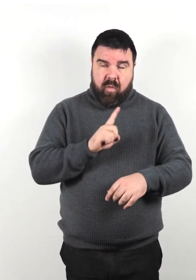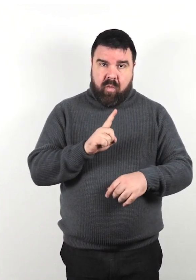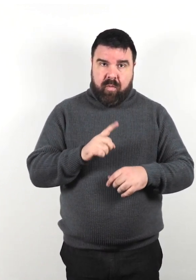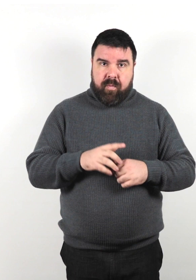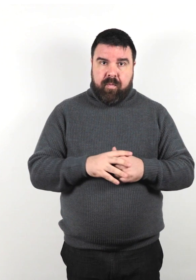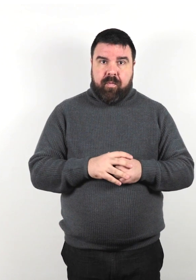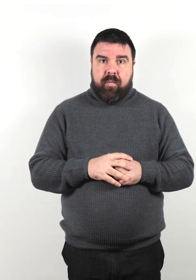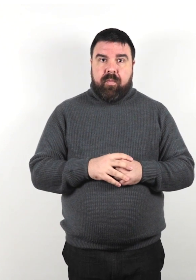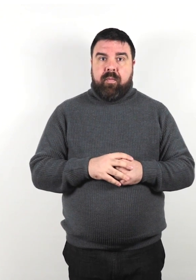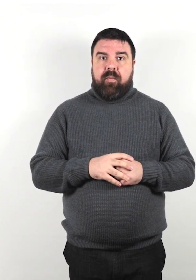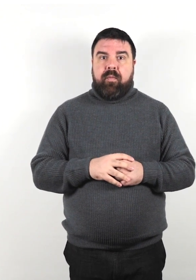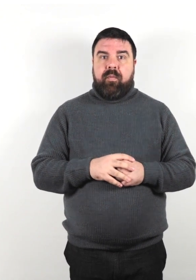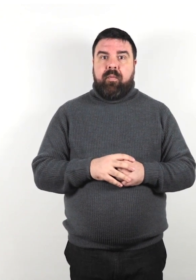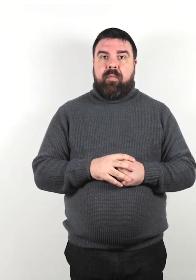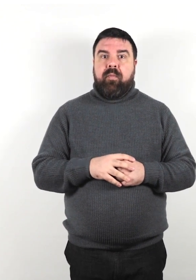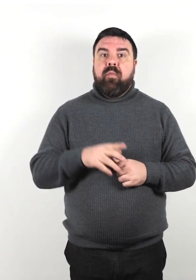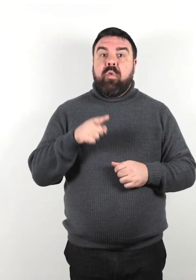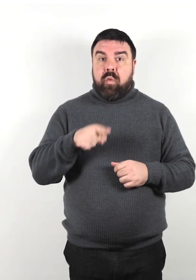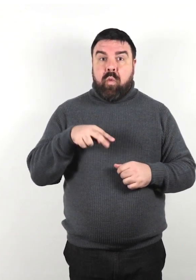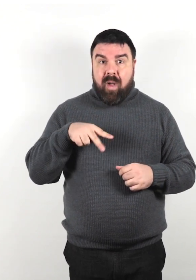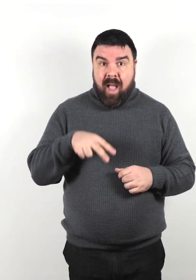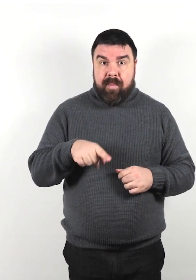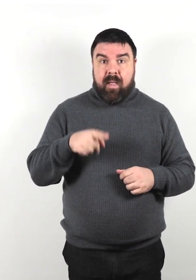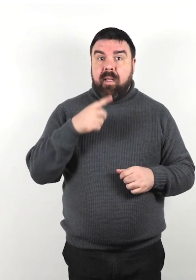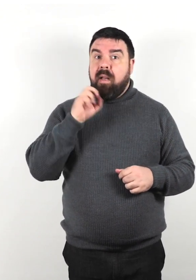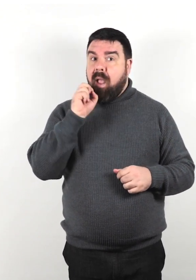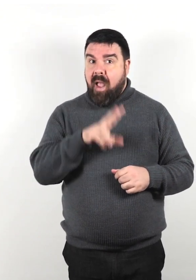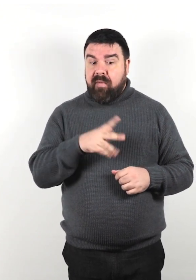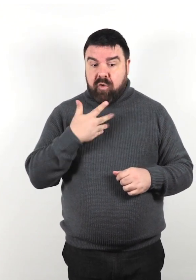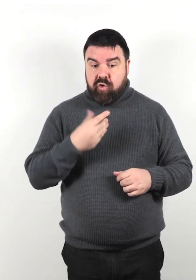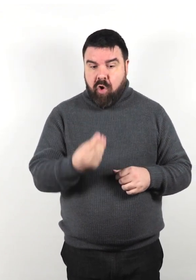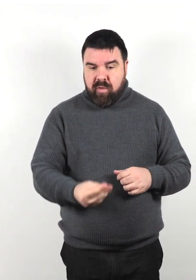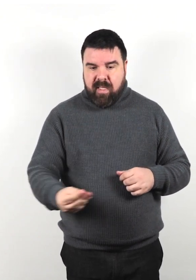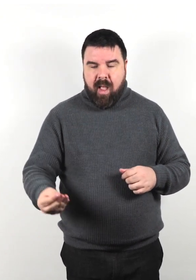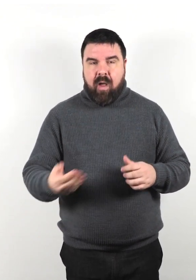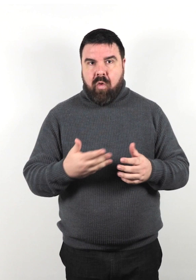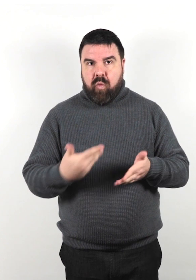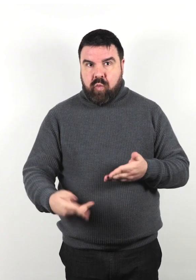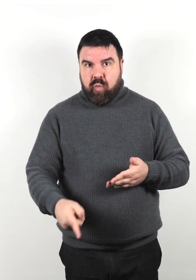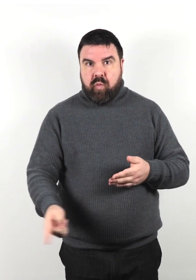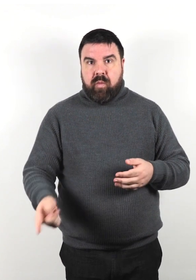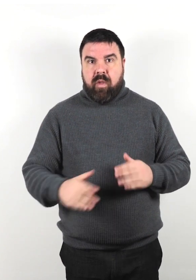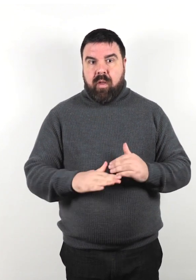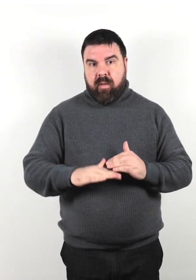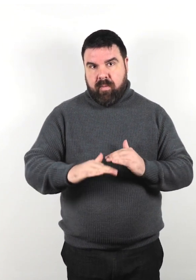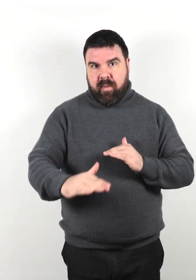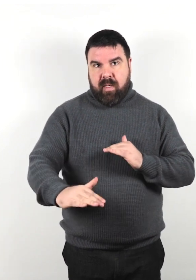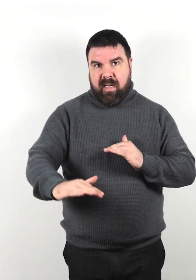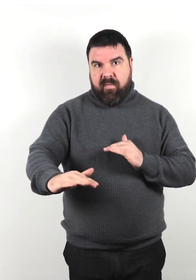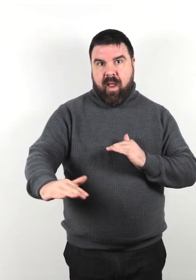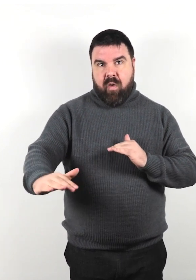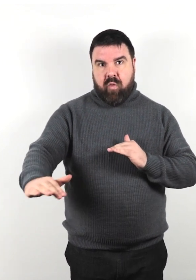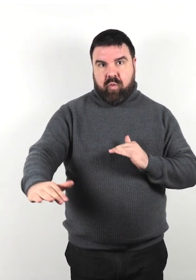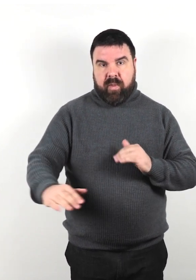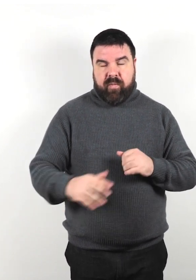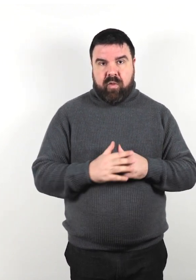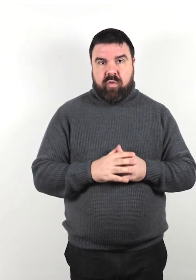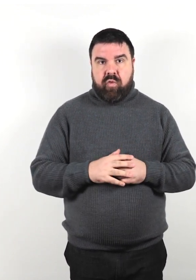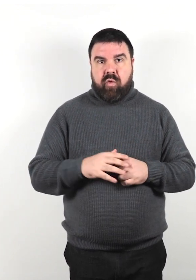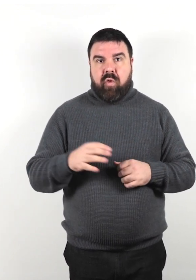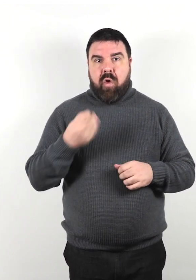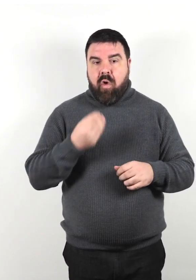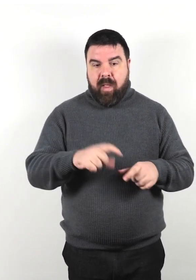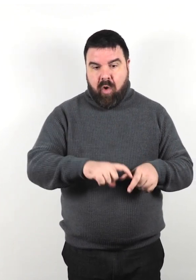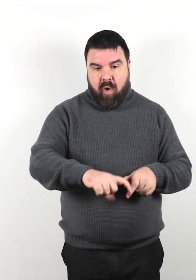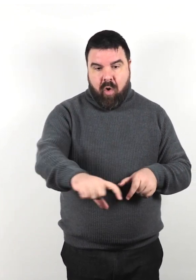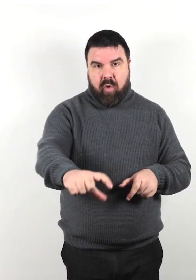Mentre cammini, avvisali di eventuali ostacoli imminenti o cambiamenti nel livello della superficie, come cordoli o gradini.